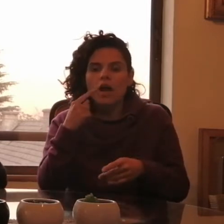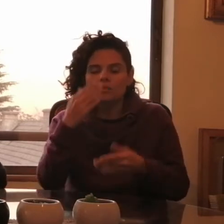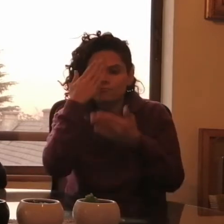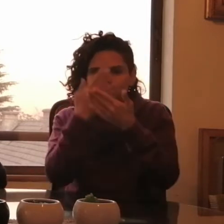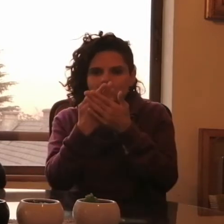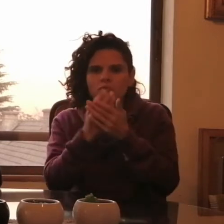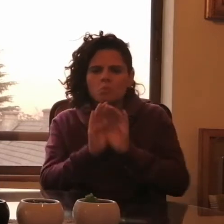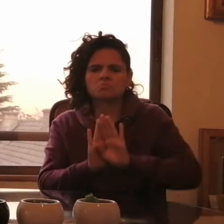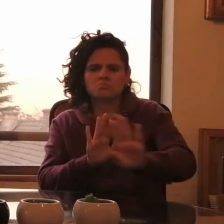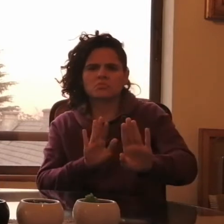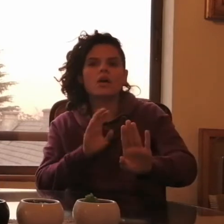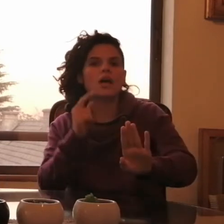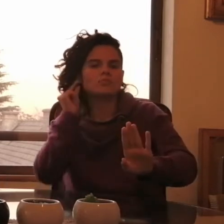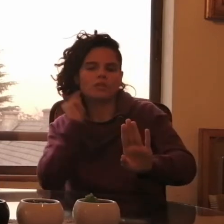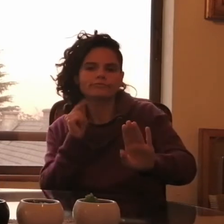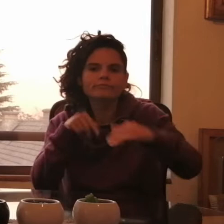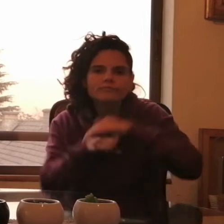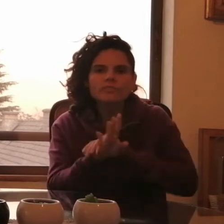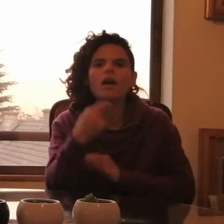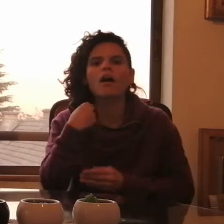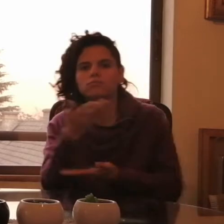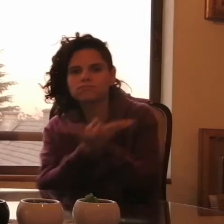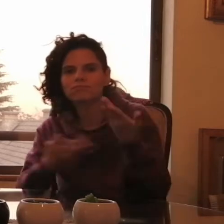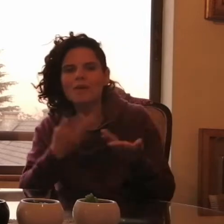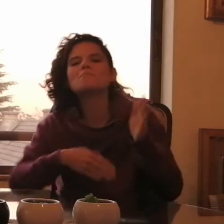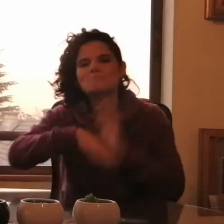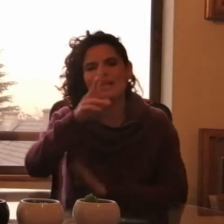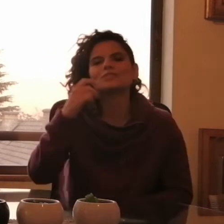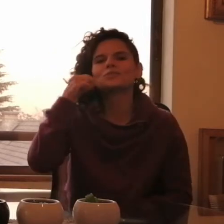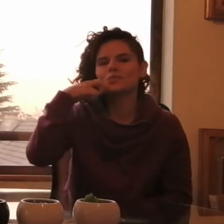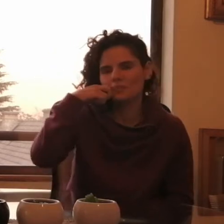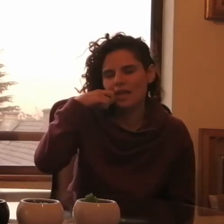en el fondo tú vas a decir ya tengo que - sin perder el norte dentro de la base